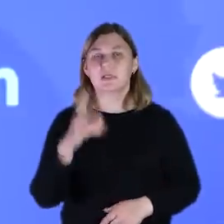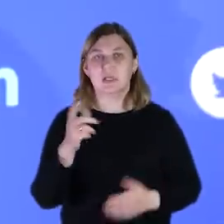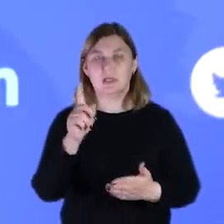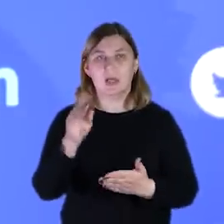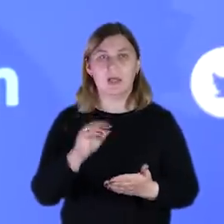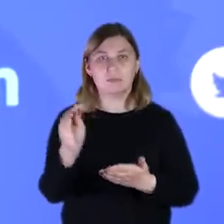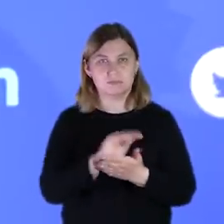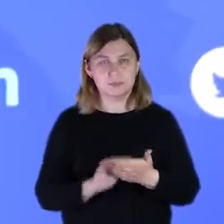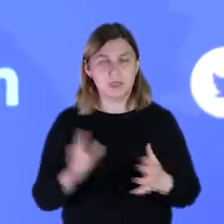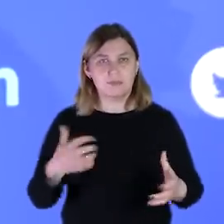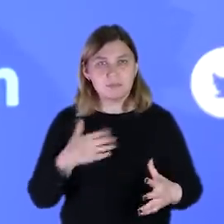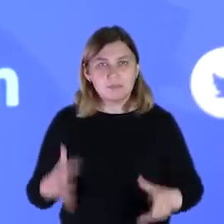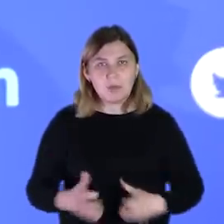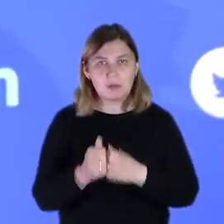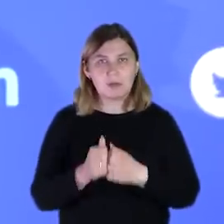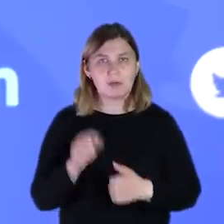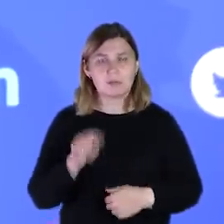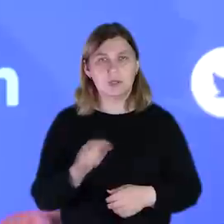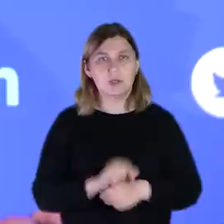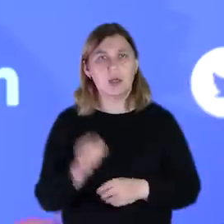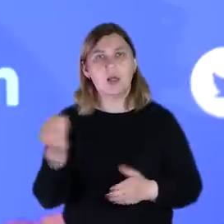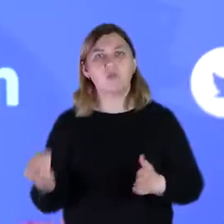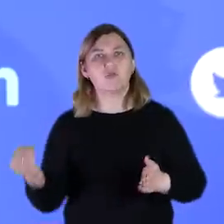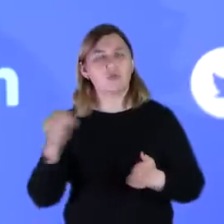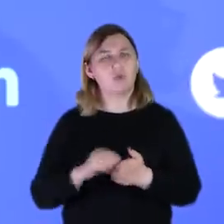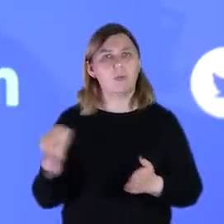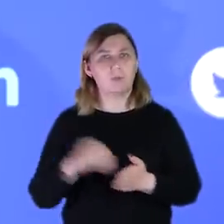kwitów, które po nim znalazłem. Bo, pomijając te dopiski właśnie szefa